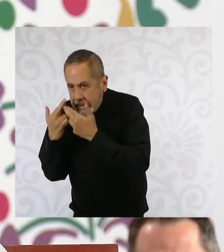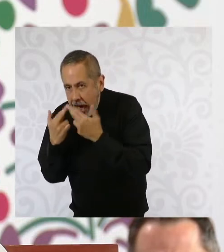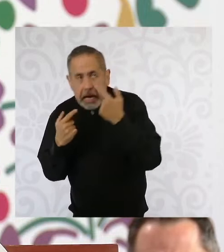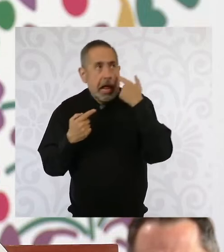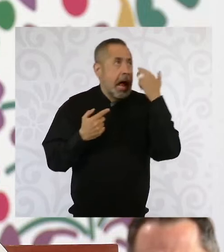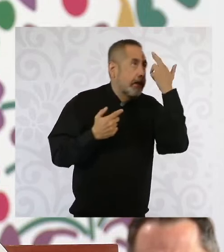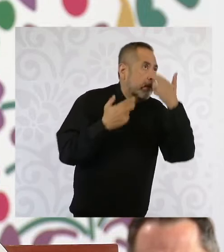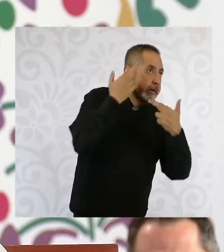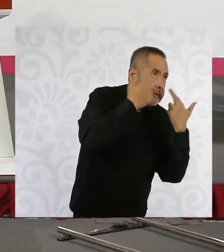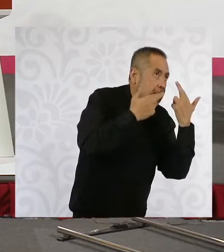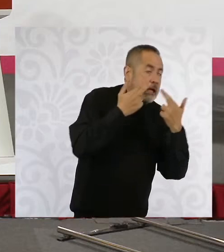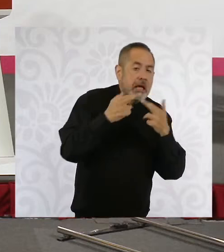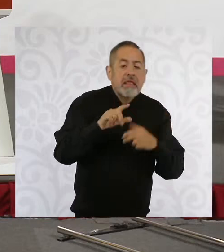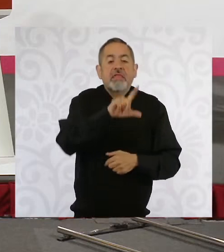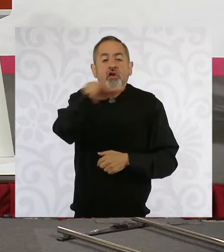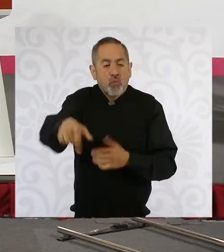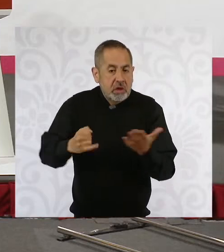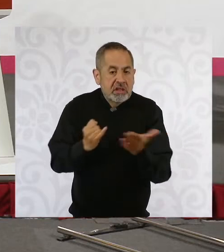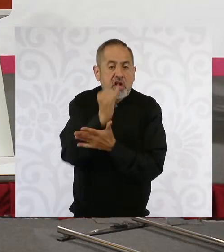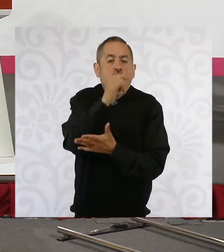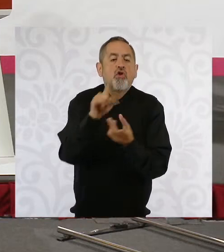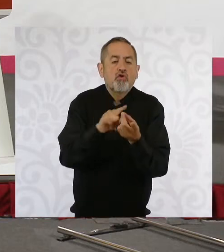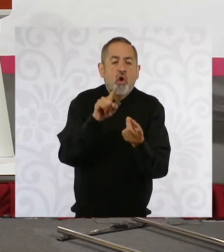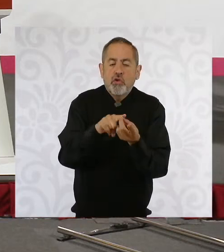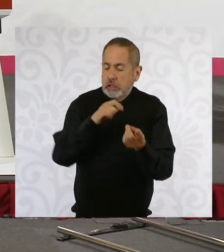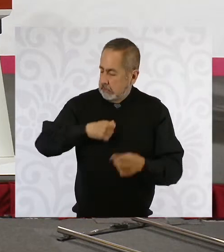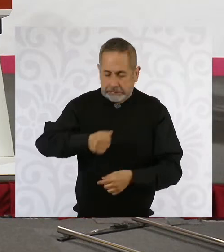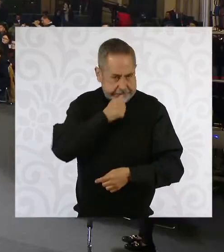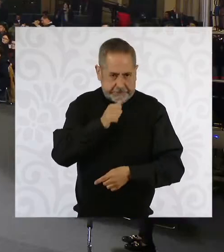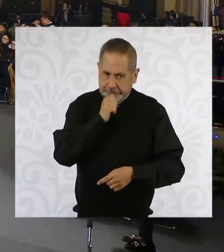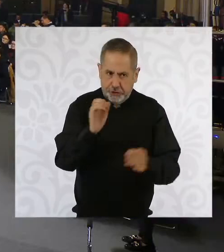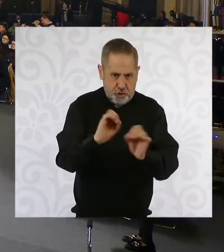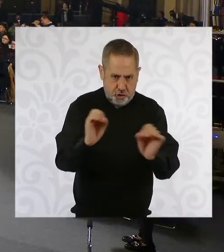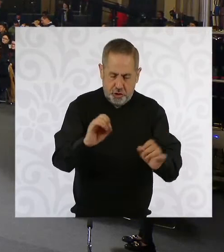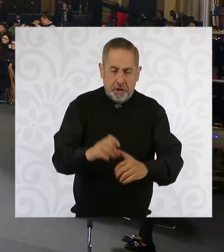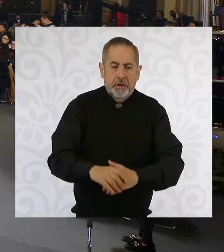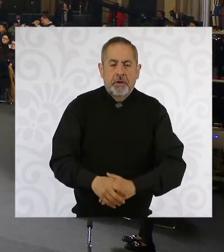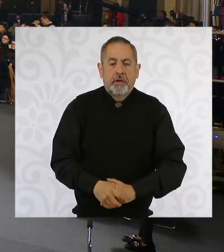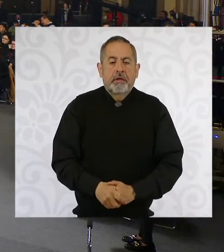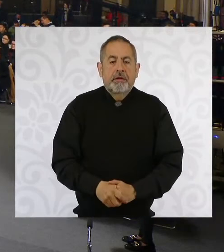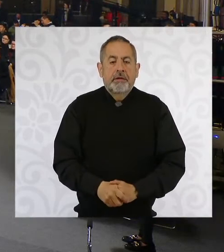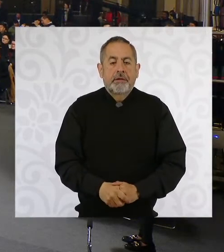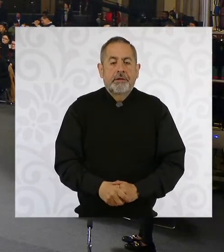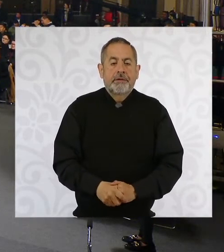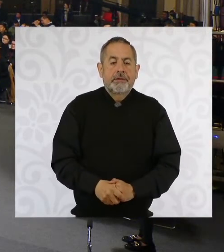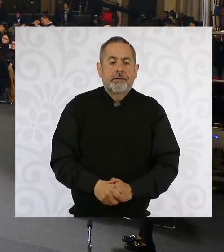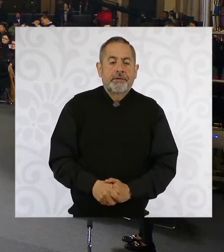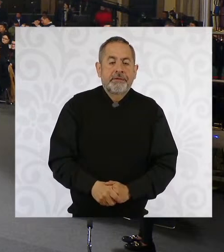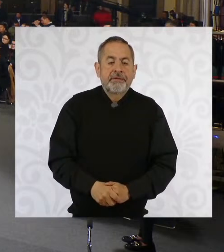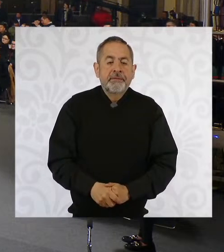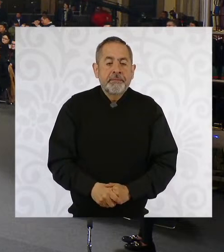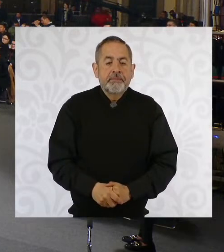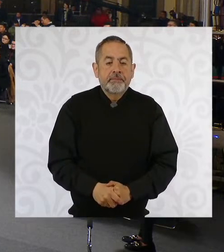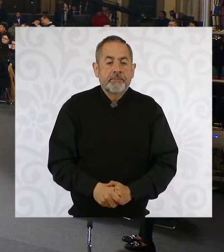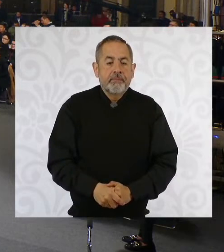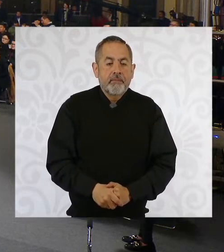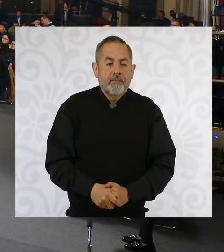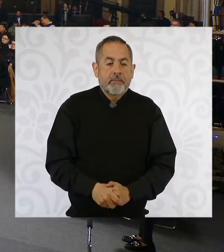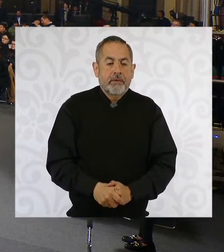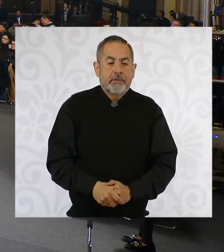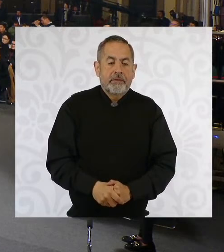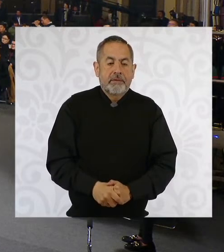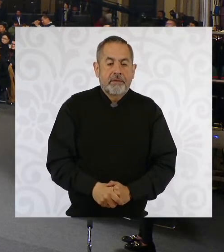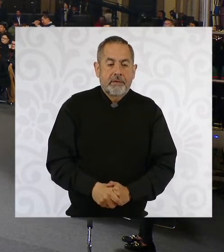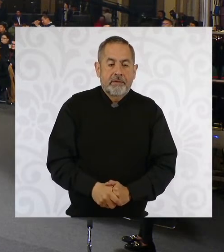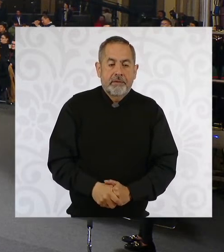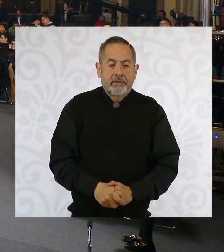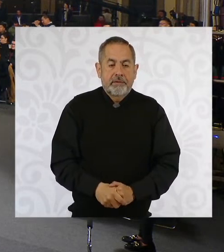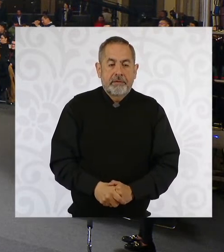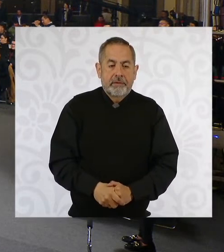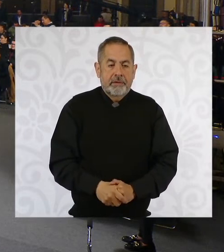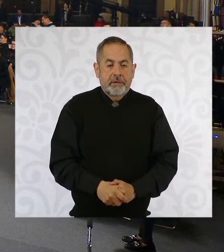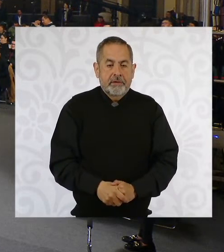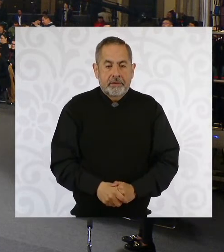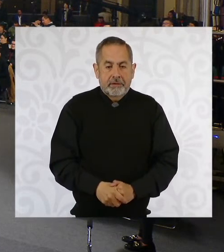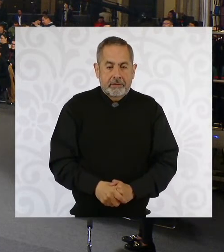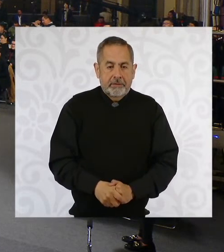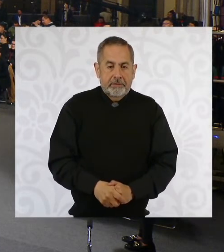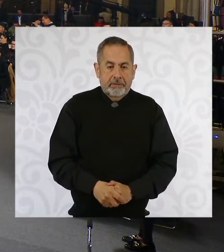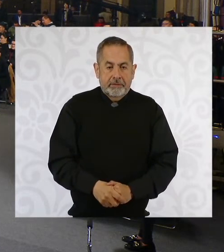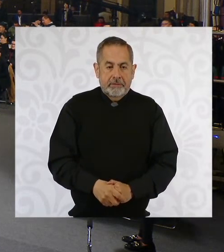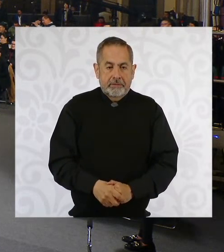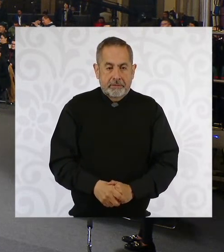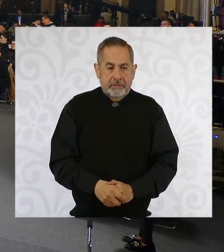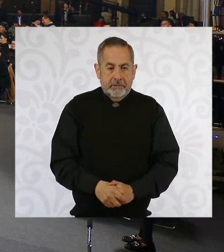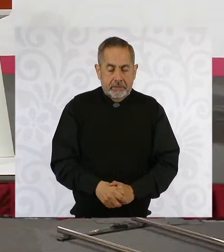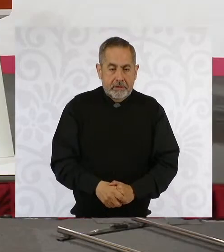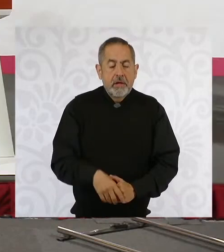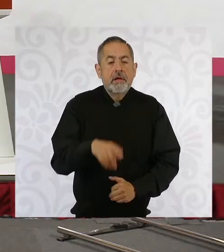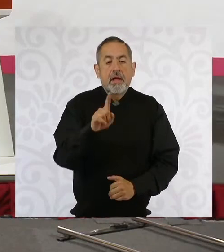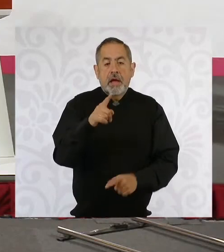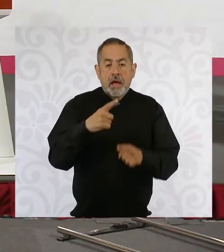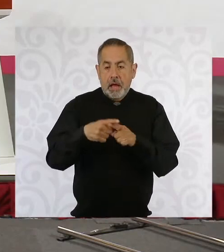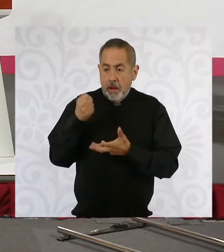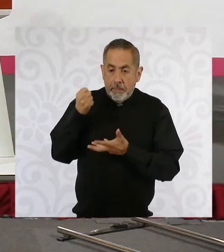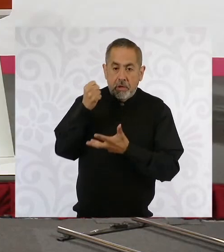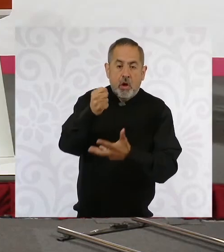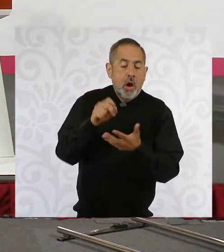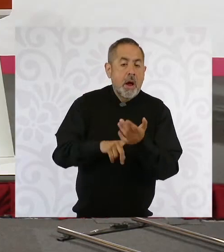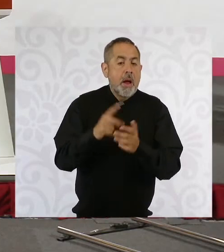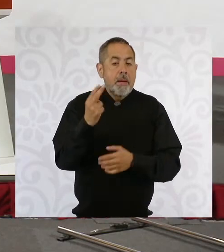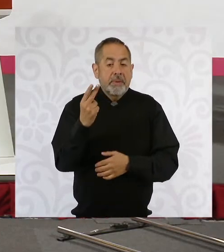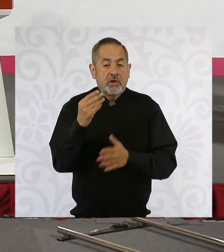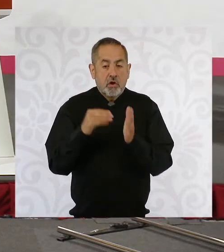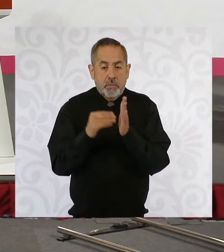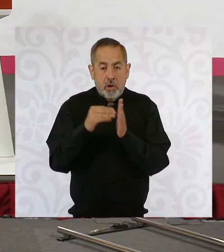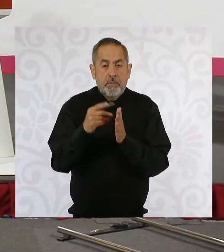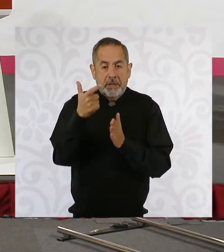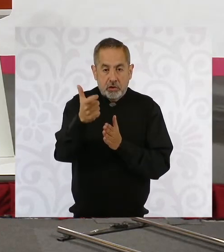decisión inversión inicial ser un presupuesto de 25 millones de pesos que se dividirá entre las dos